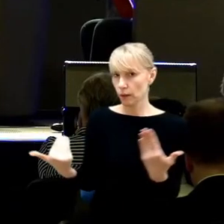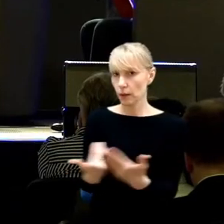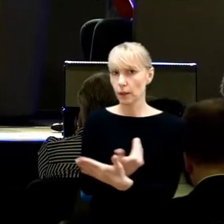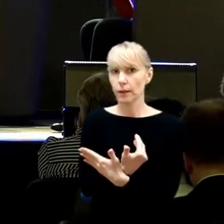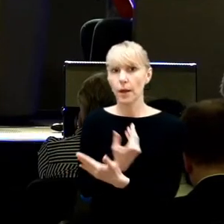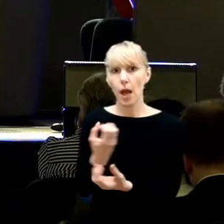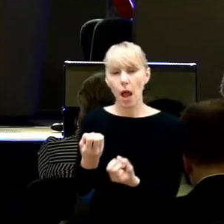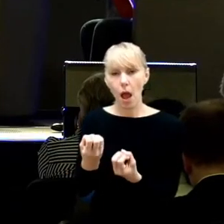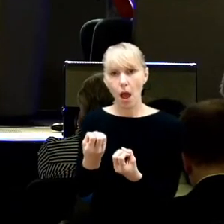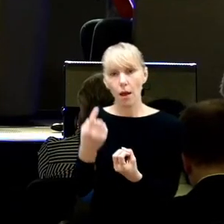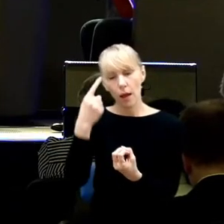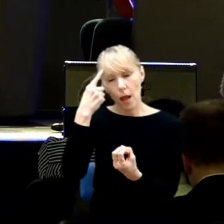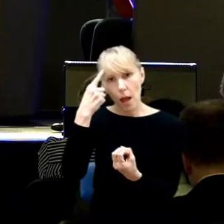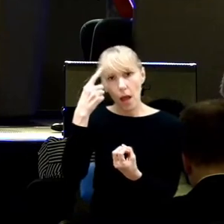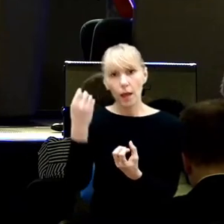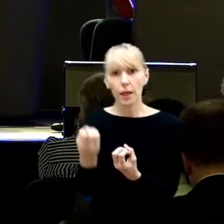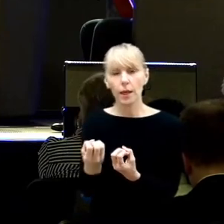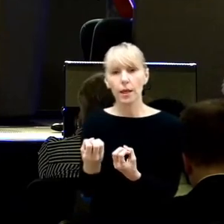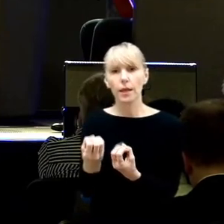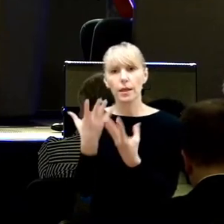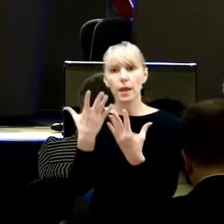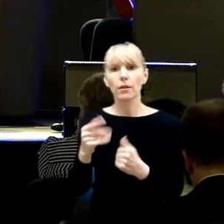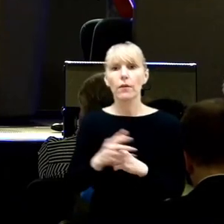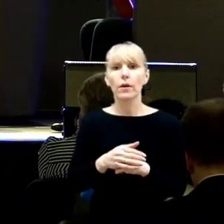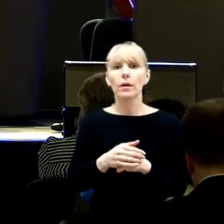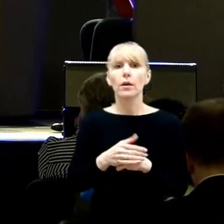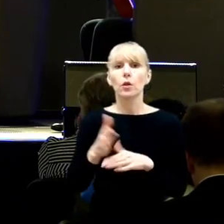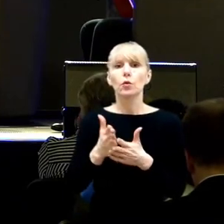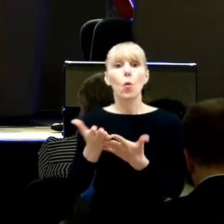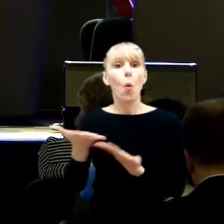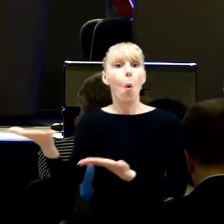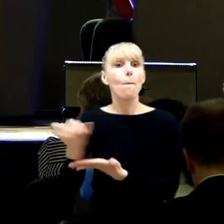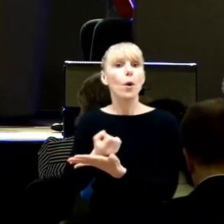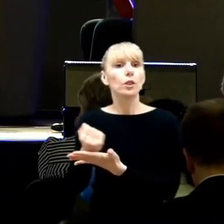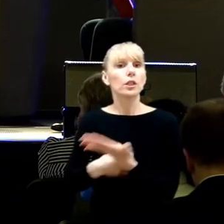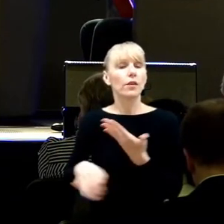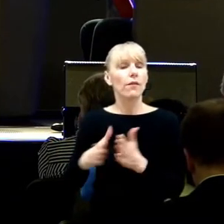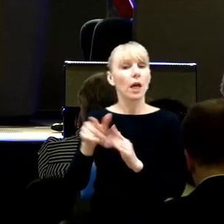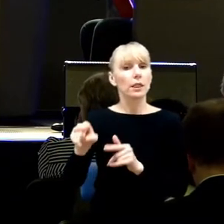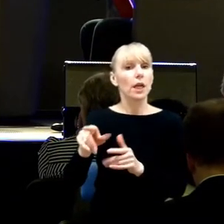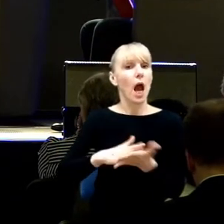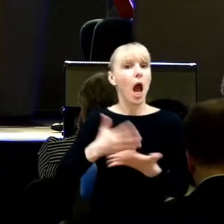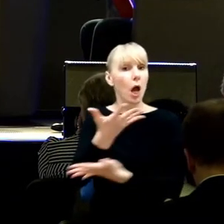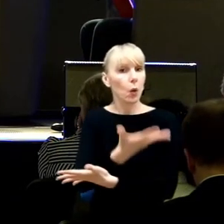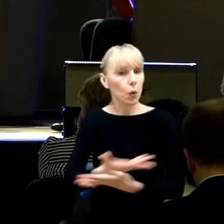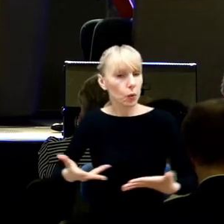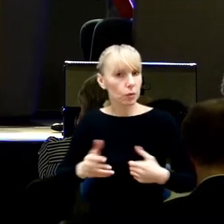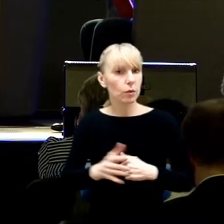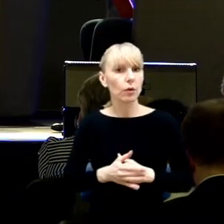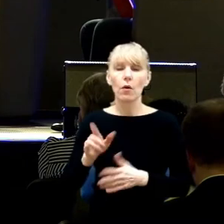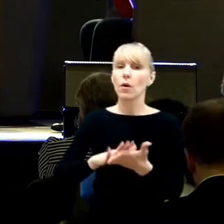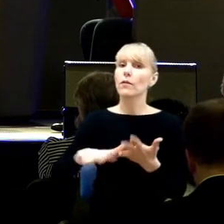które będą miały możliwość pozyskania gruntów. W obszarze Stalowej Woli były nieruchomości,